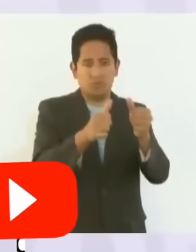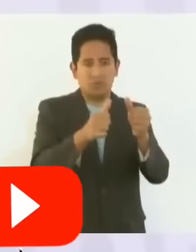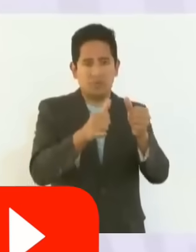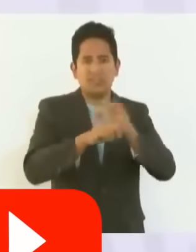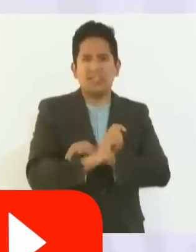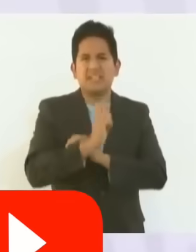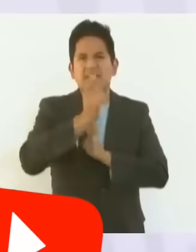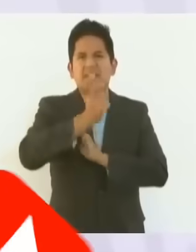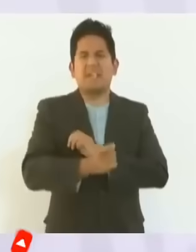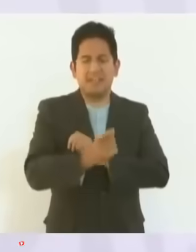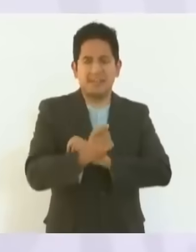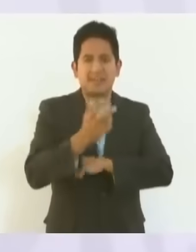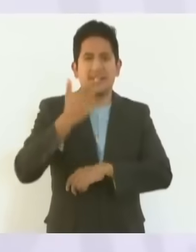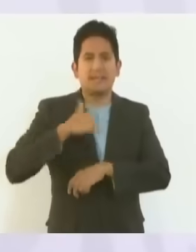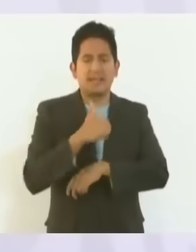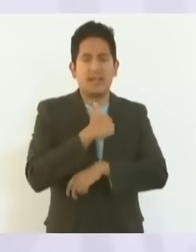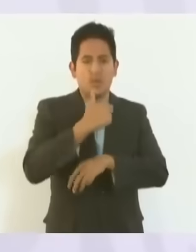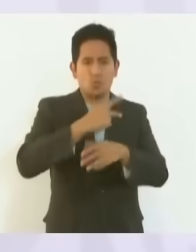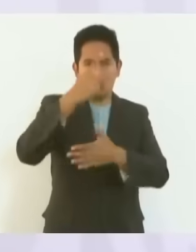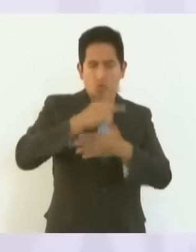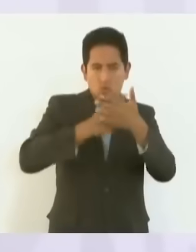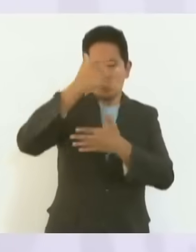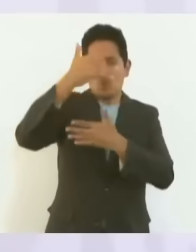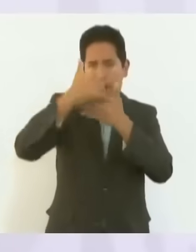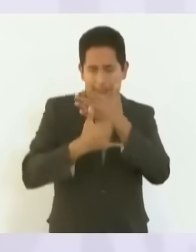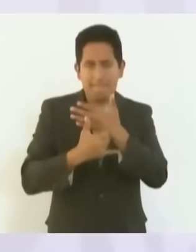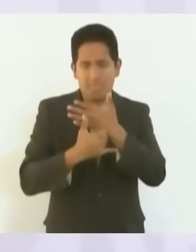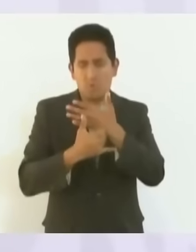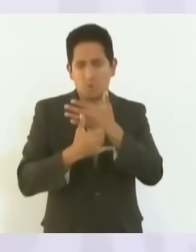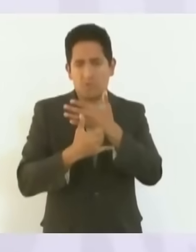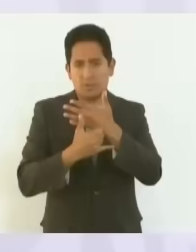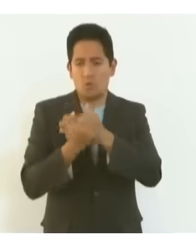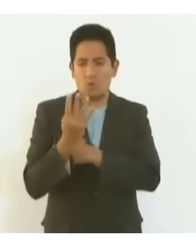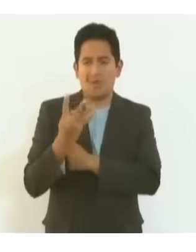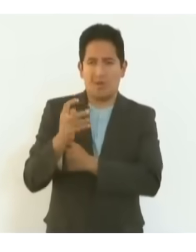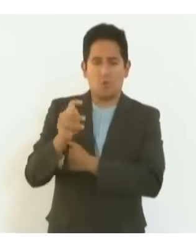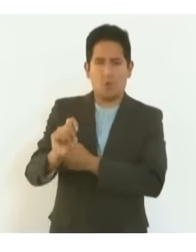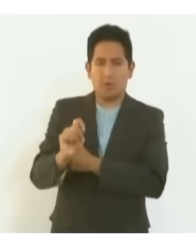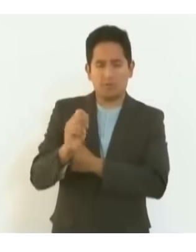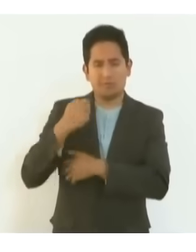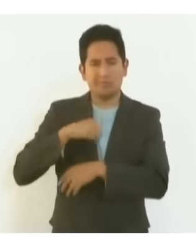gobierno y del proyecto del que provenimos, el de la cuarta transformación. Antes se hablaba de